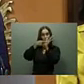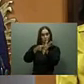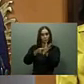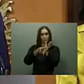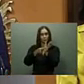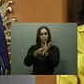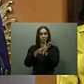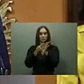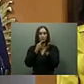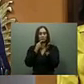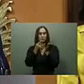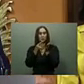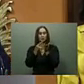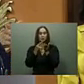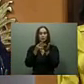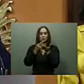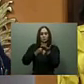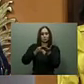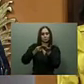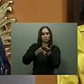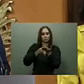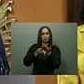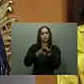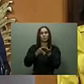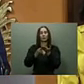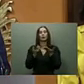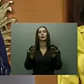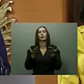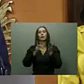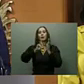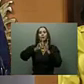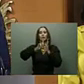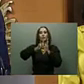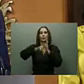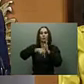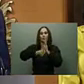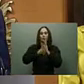explicó que los diseños del proyecto ya estaban listos y que el mismo sería lanzado